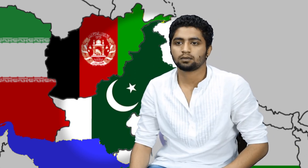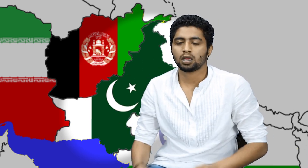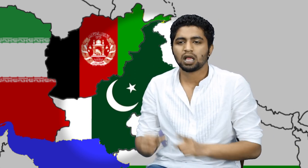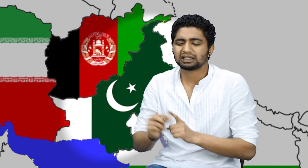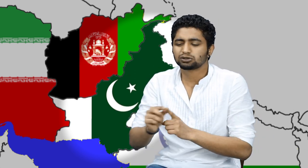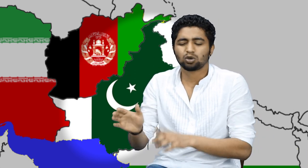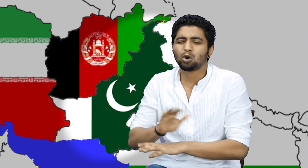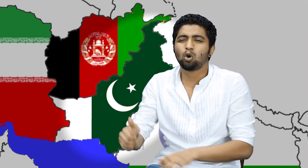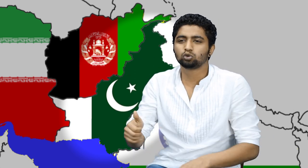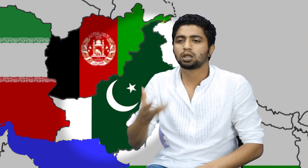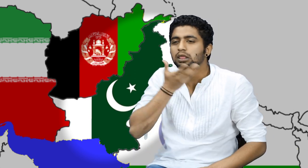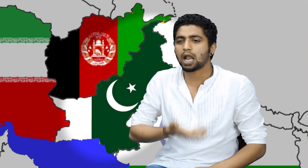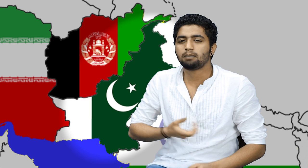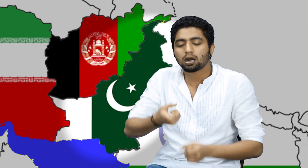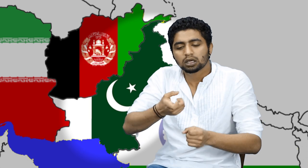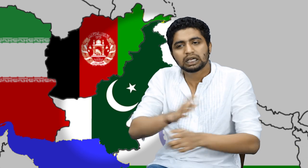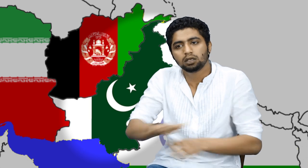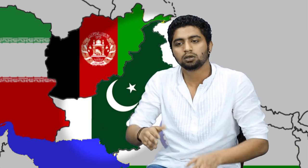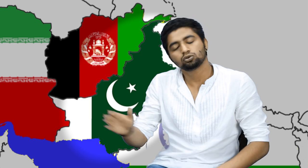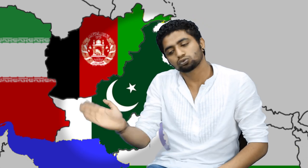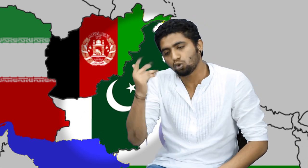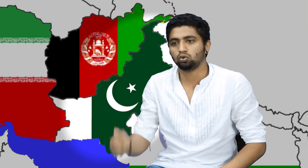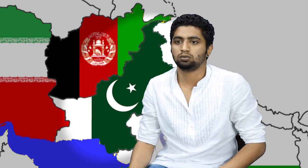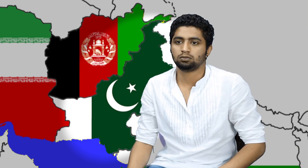In Pakistan war es nicht toll. Die Taliban schossen einfach herum, so flüchtete ich.